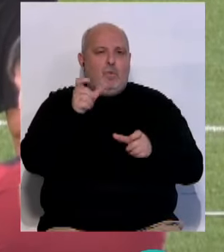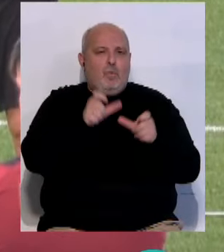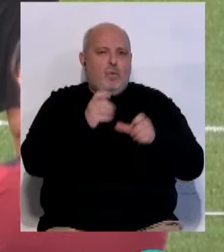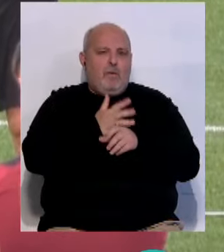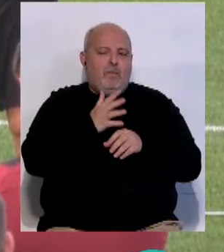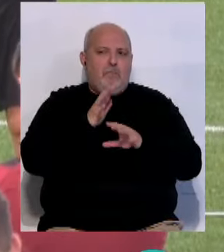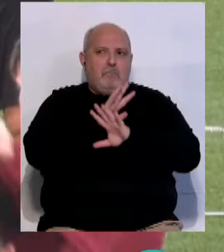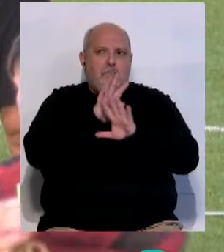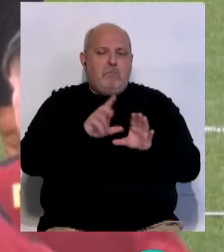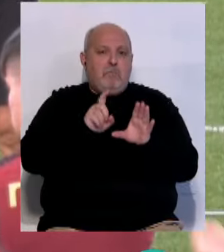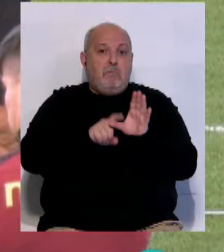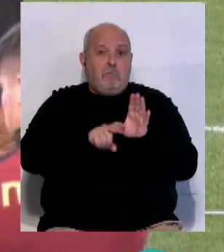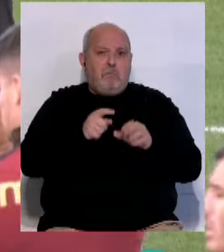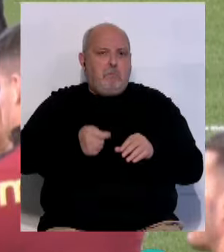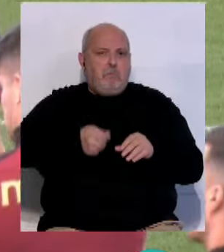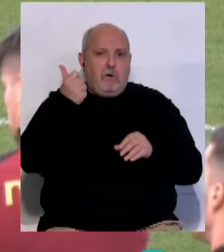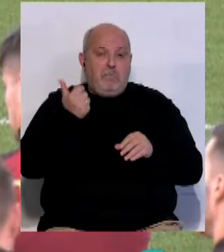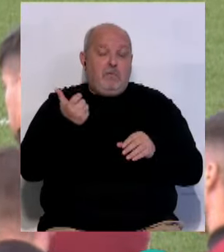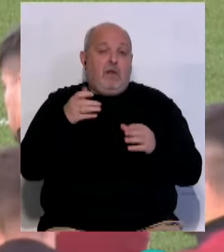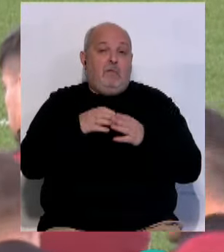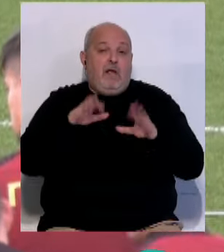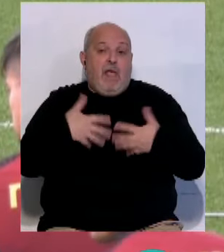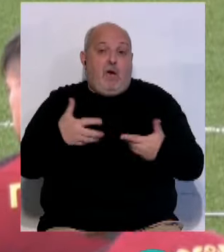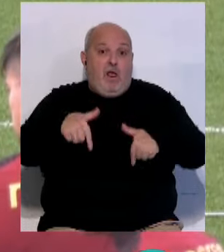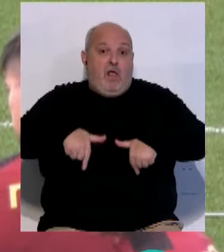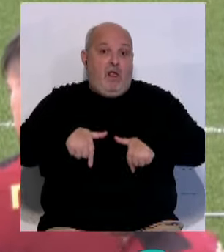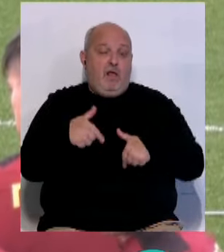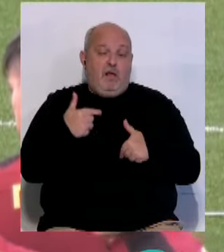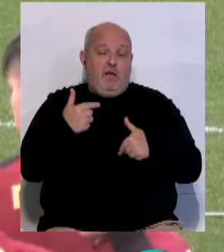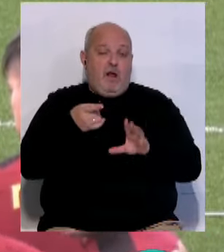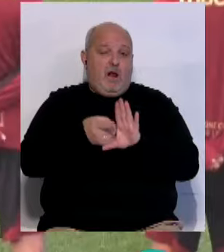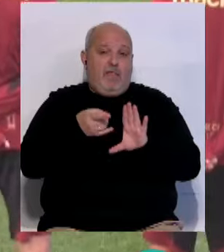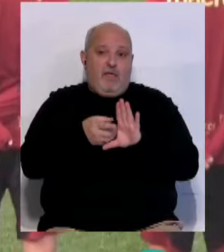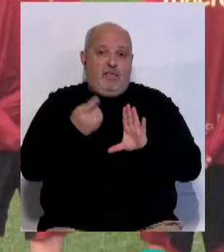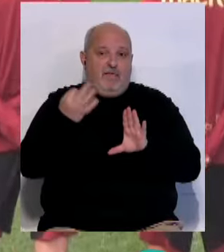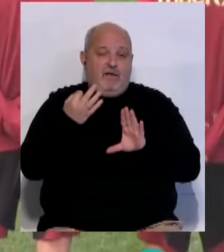desapercibidos y a día de hoy en un equipo como el Cádiz donde la calidad es a cuenta gota esos